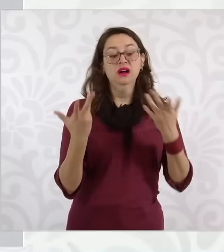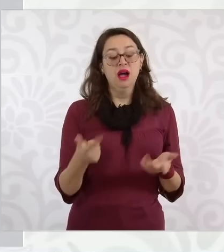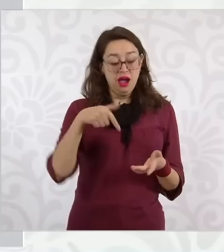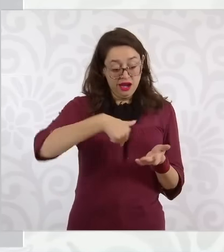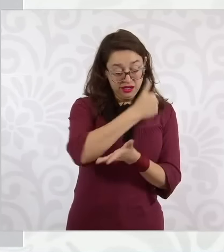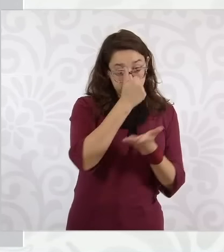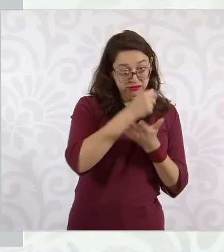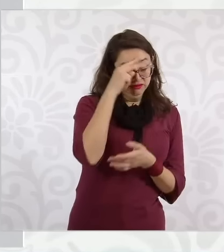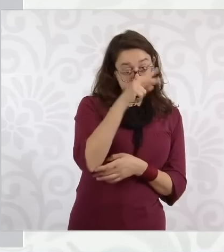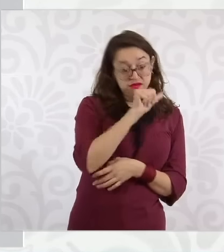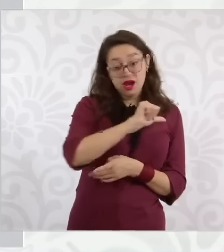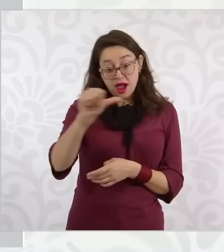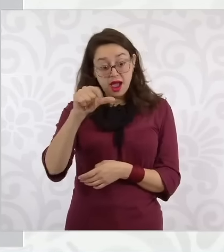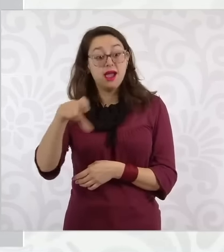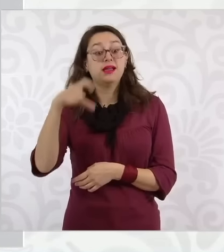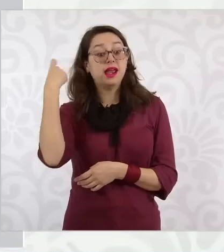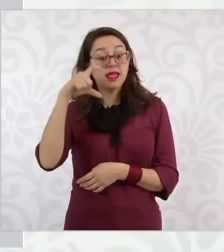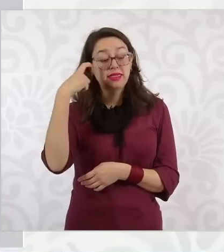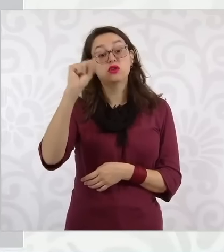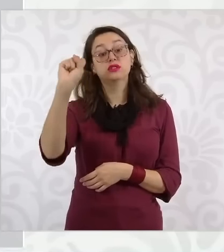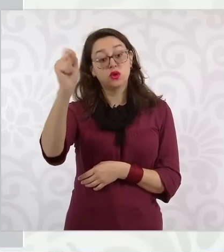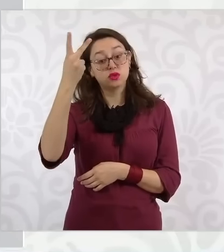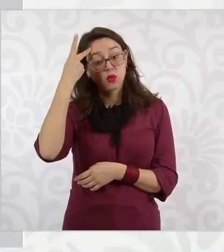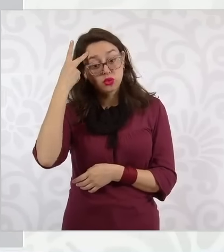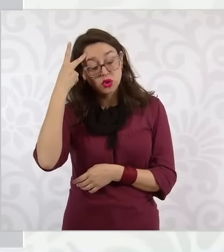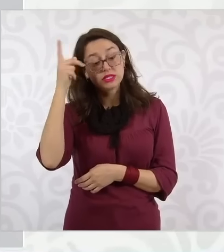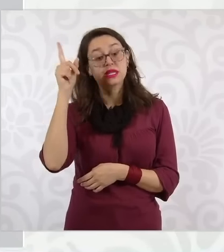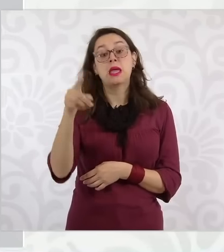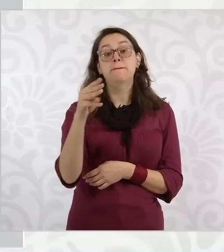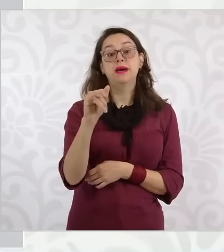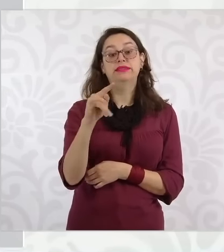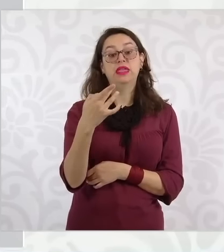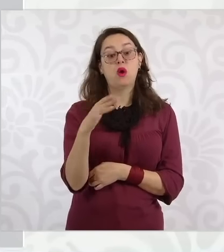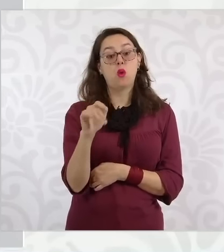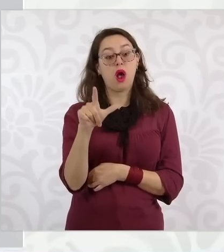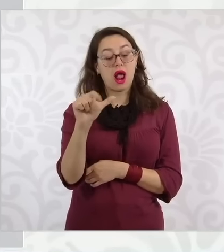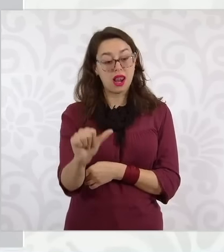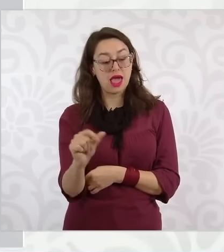de México hasta Querétaro, San Luis Potosí, vamos a ir a Matehuala, de Guatemala a Saltillo,